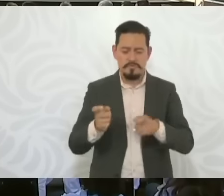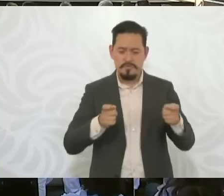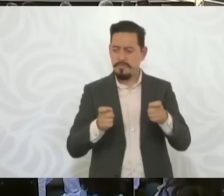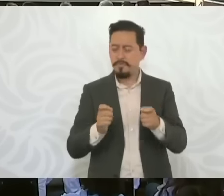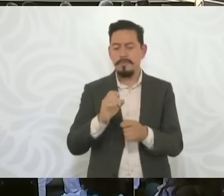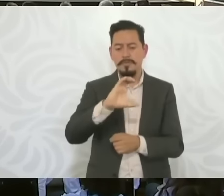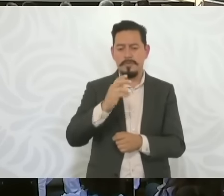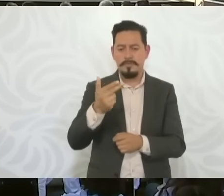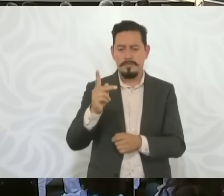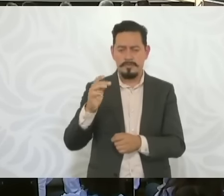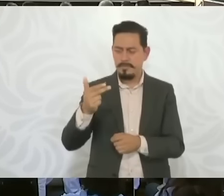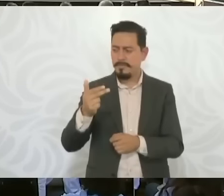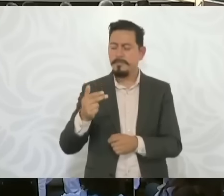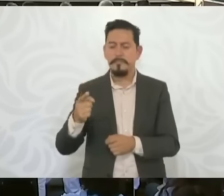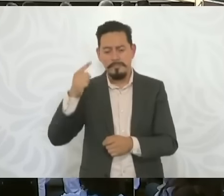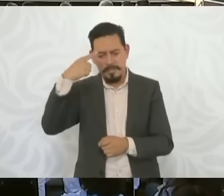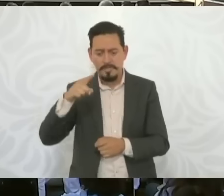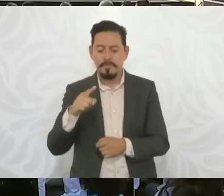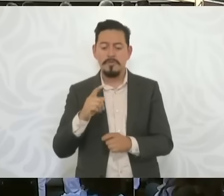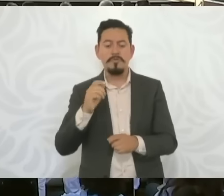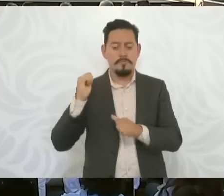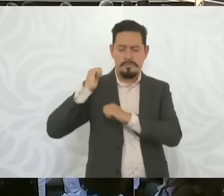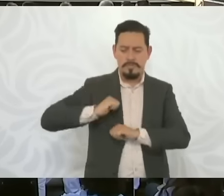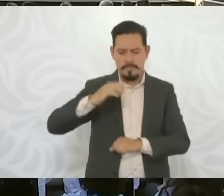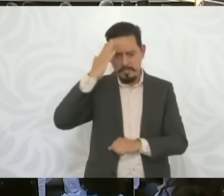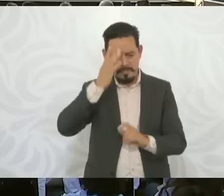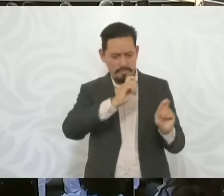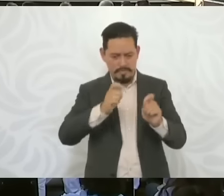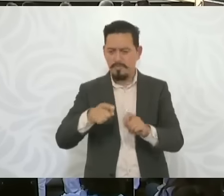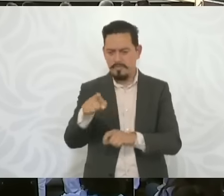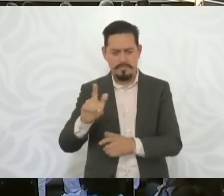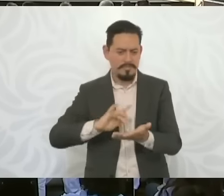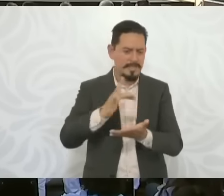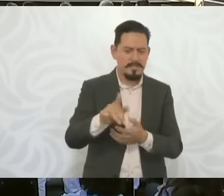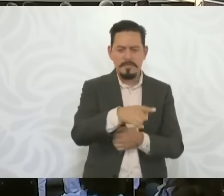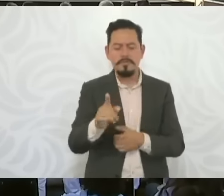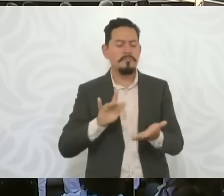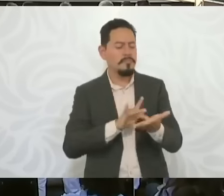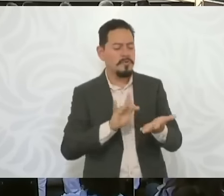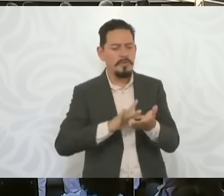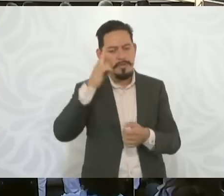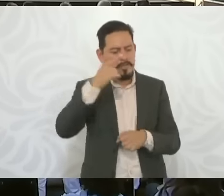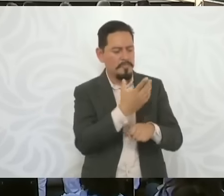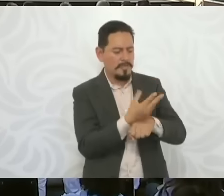titulares y sus equipos por el apoyo recibido para materializar los cambios que se necesitaban. El